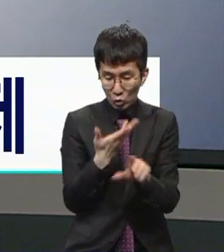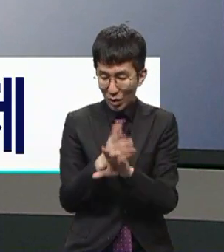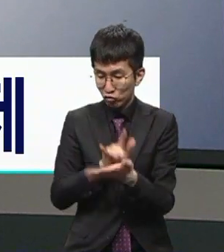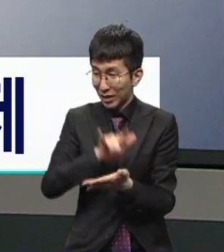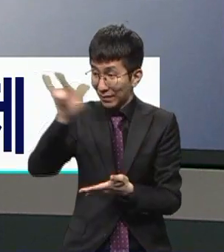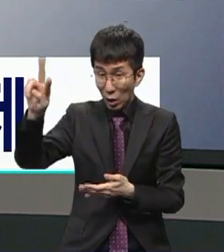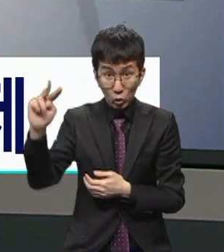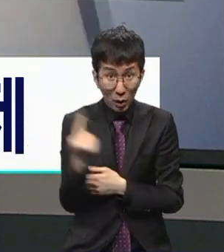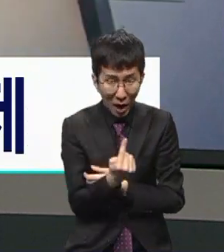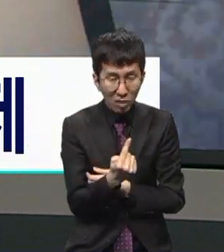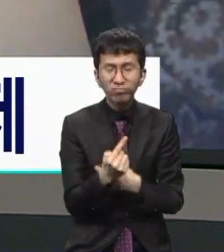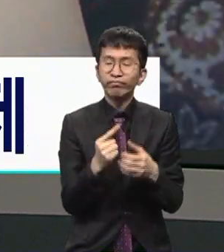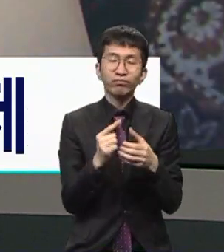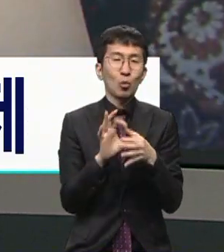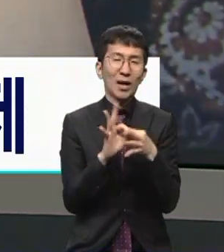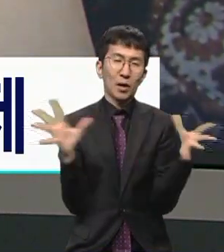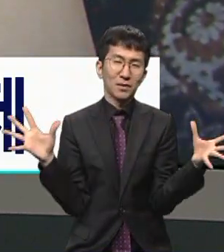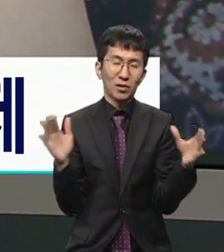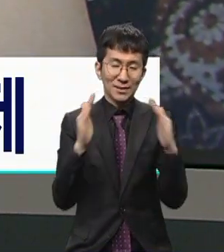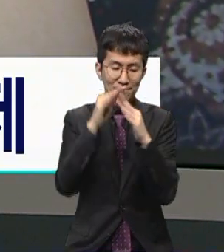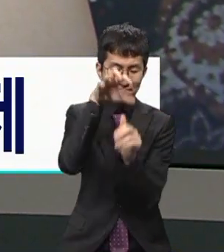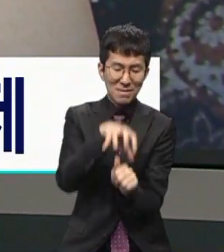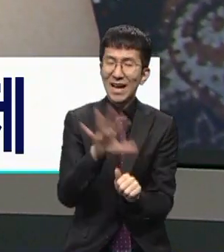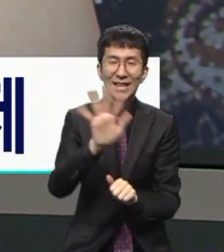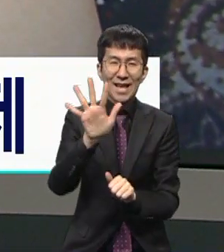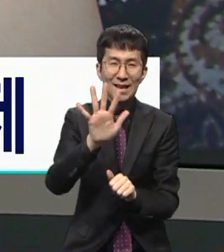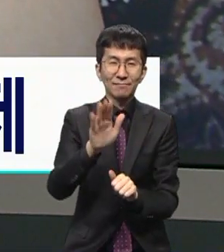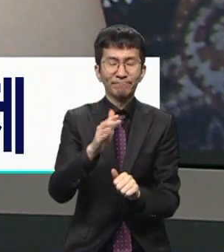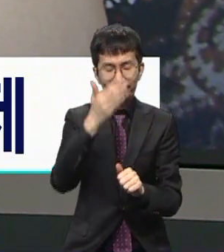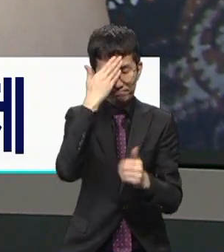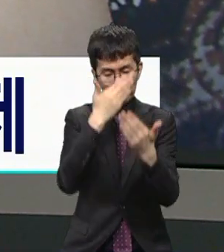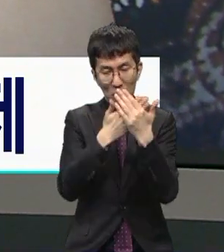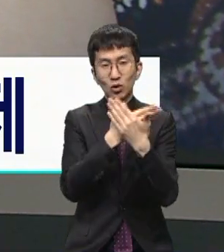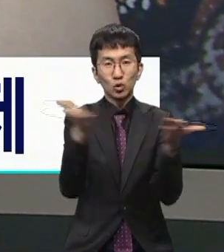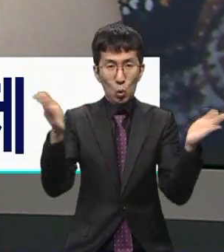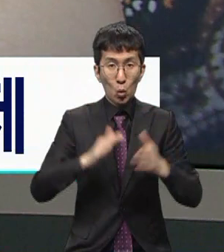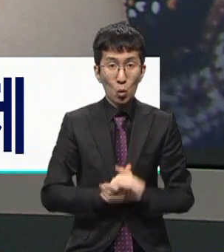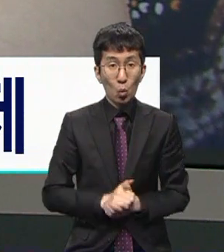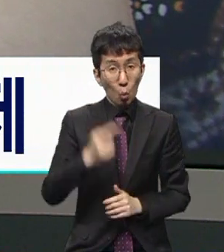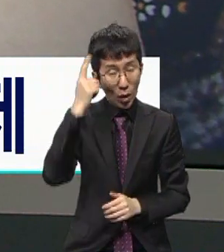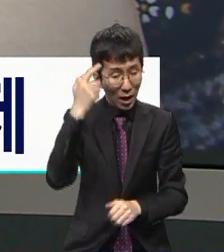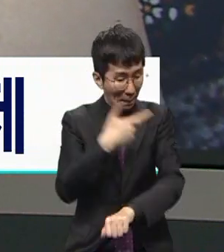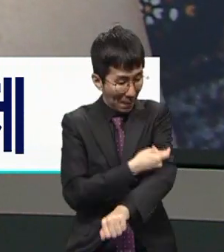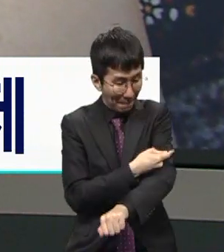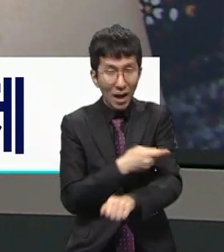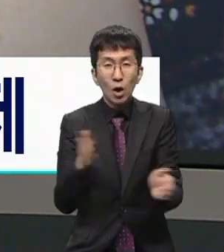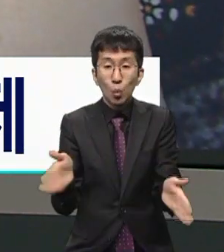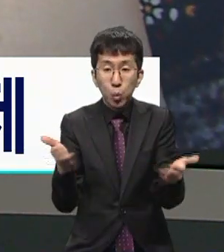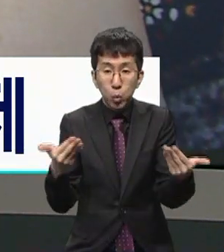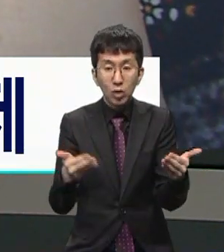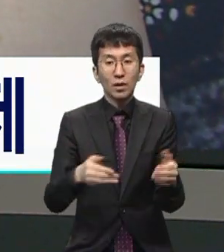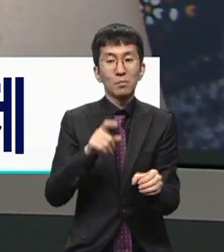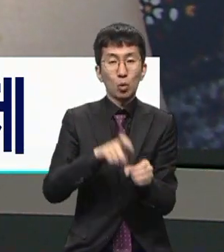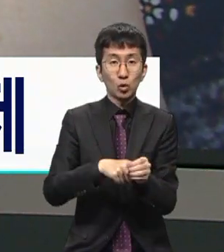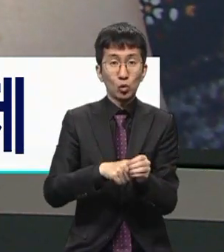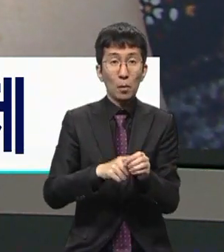자가 격리를 면제하기로 했습니다. 백신 접종을 독려하는 차원이자 일상 회복의 수순이기도 한데 기대와 우려가